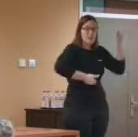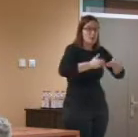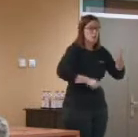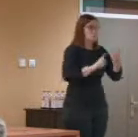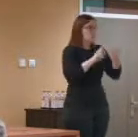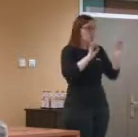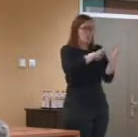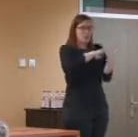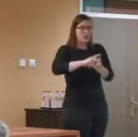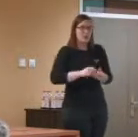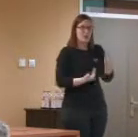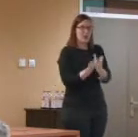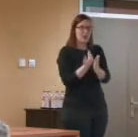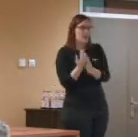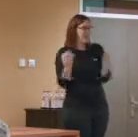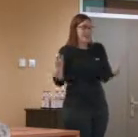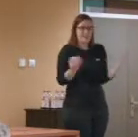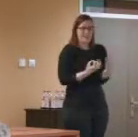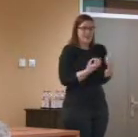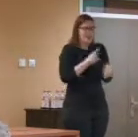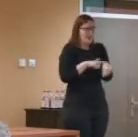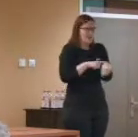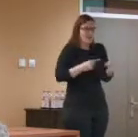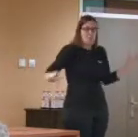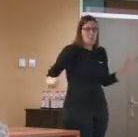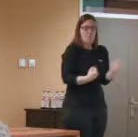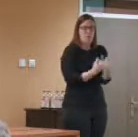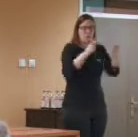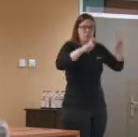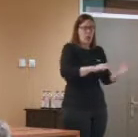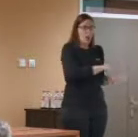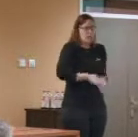del día, y el poco tiempo del que disponen por la noche o a ratos libres,